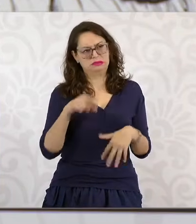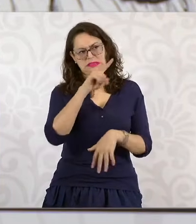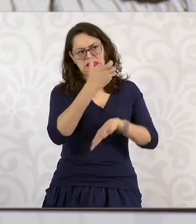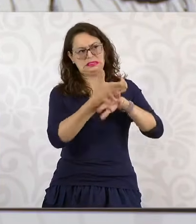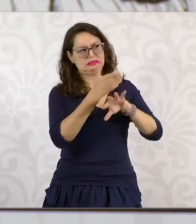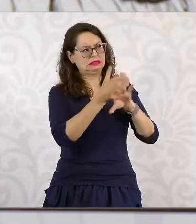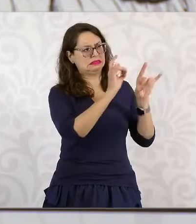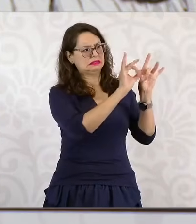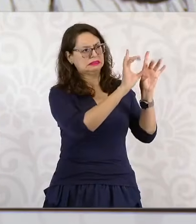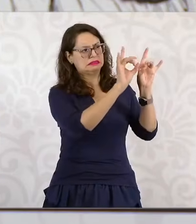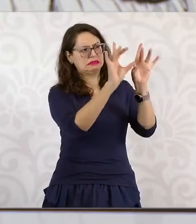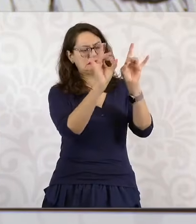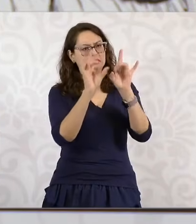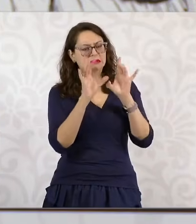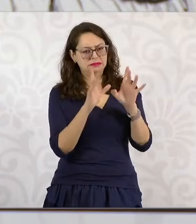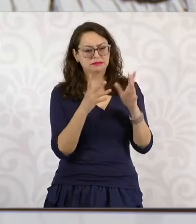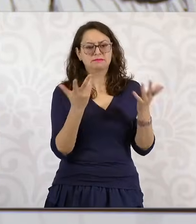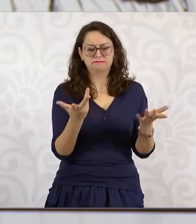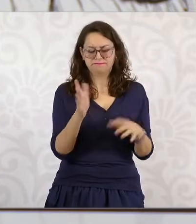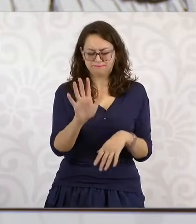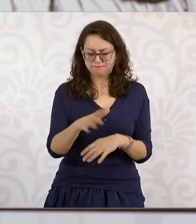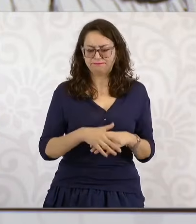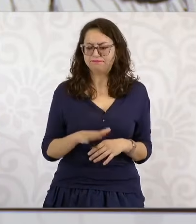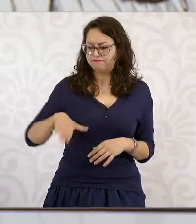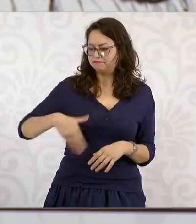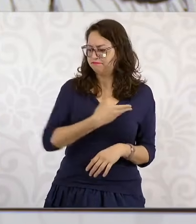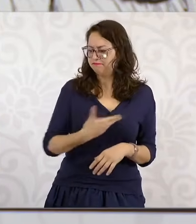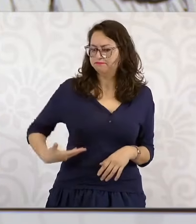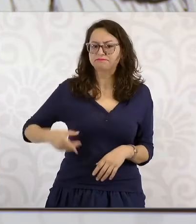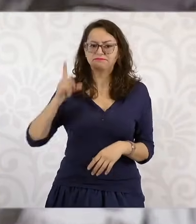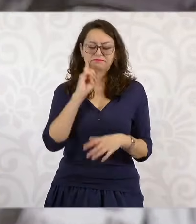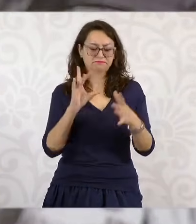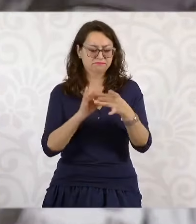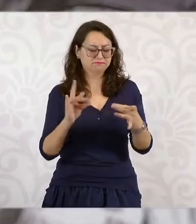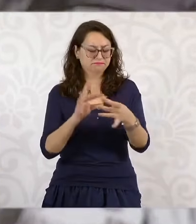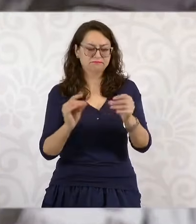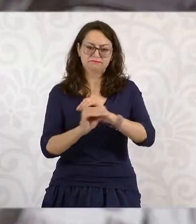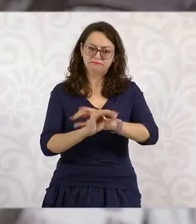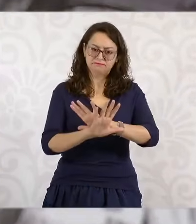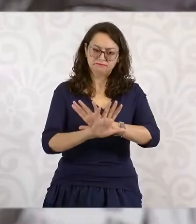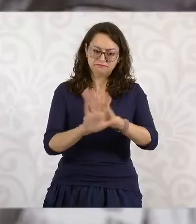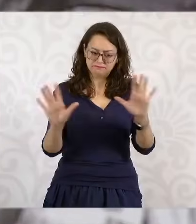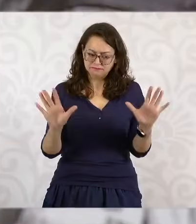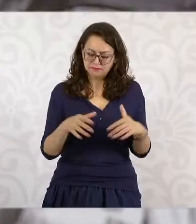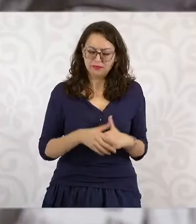es una historia de éxito para los dos países. Y y otra vez yo que soy inmigrante allá y vivo allá,